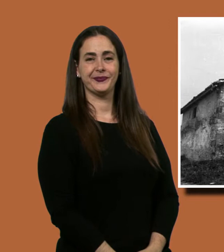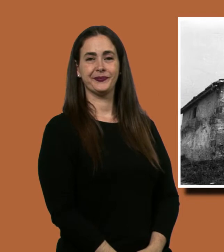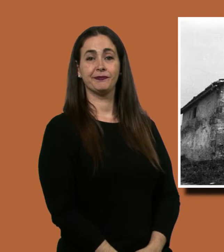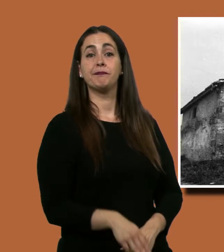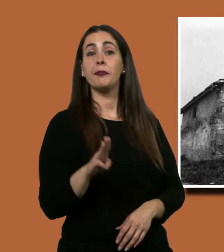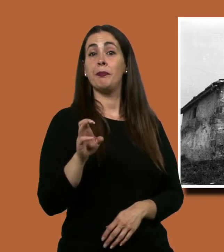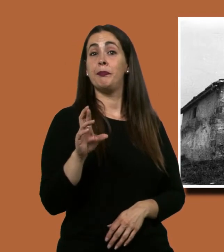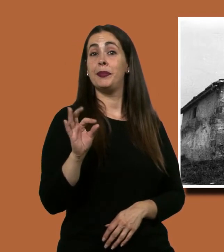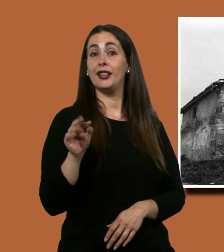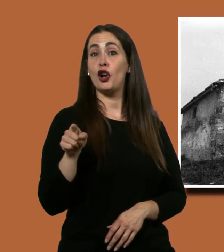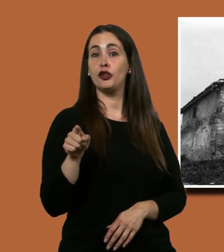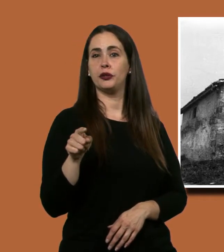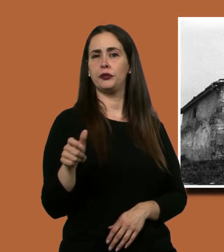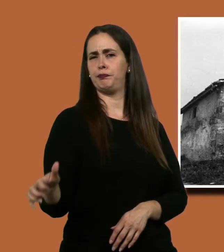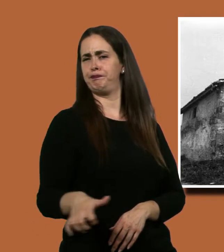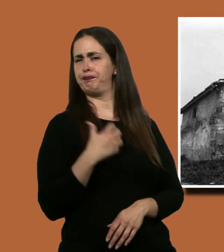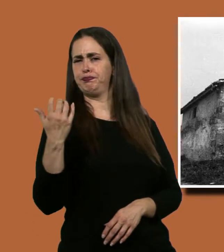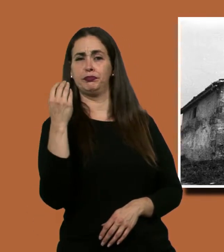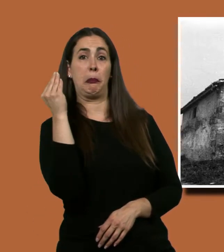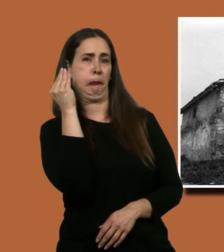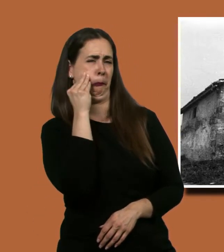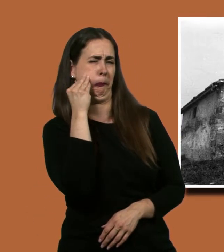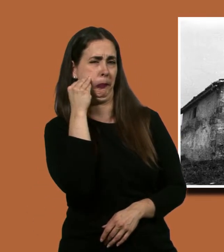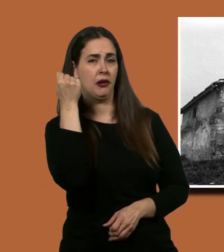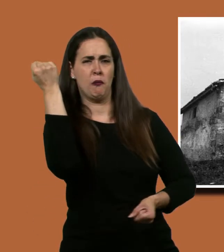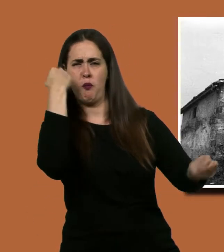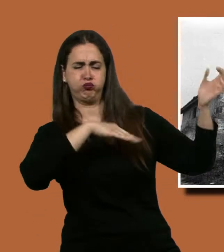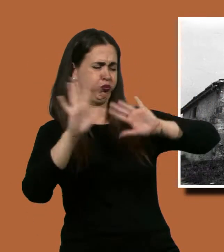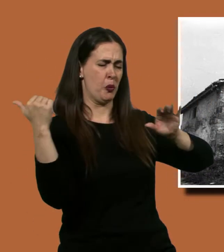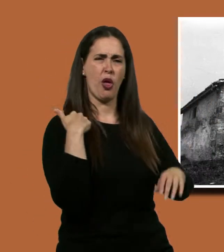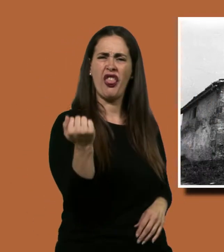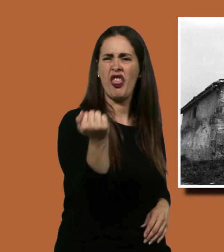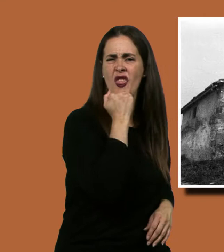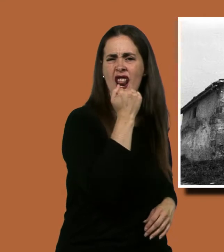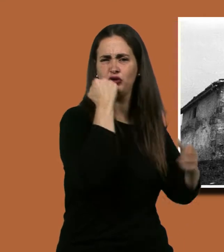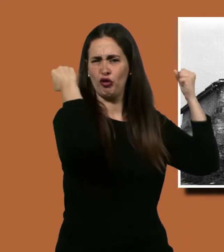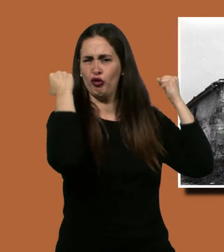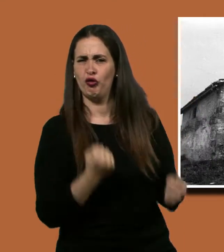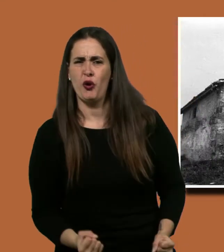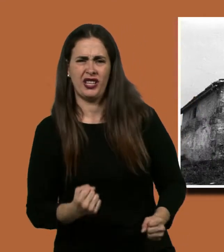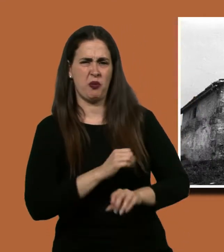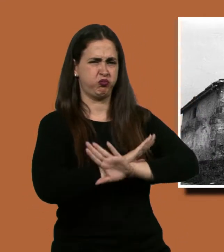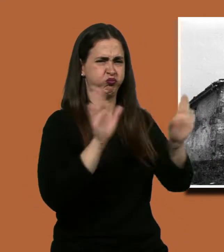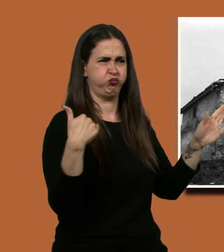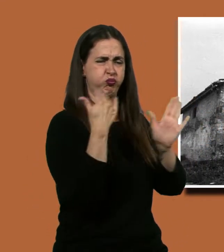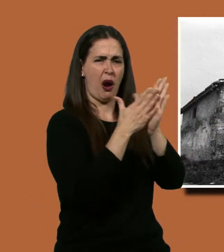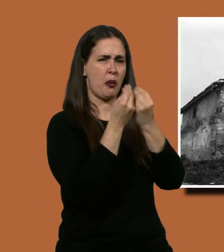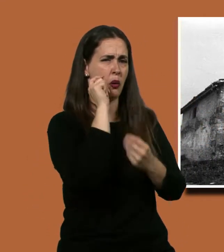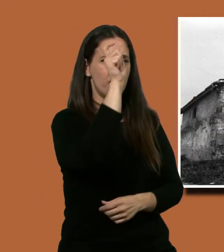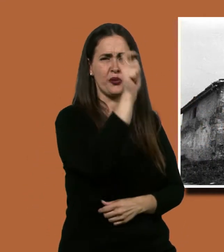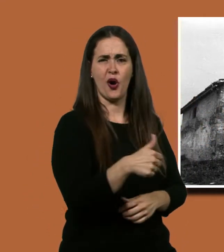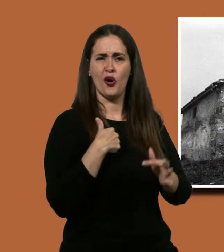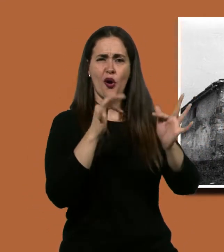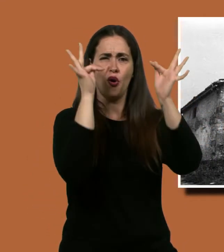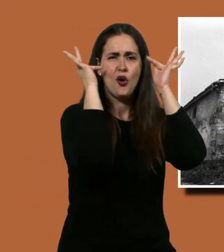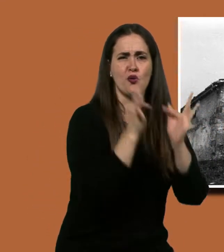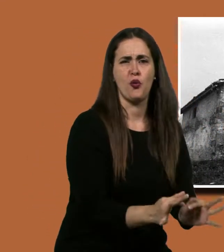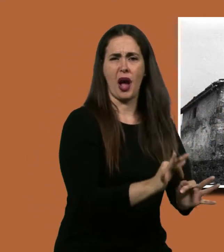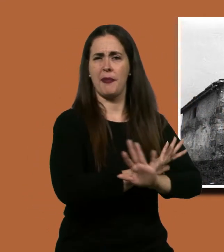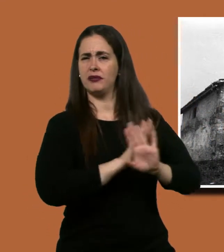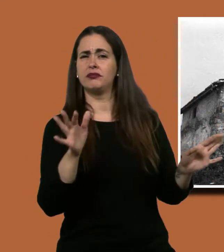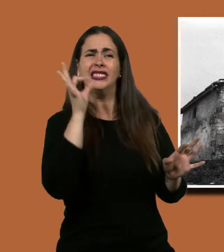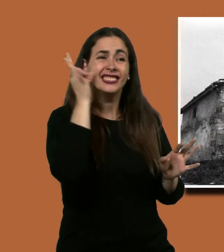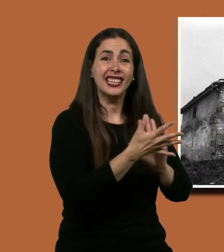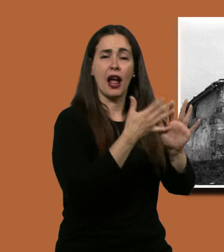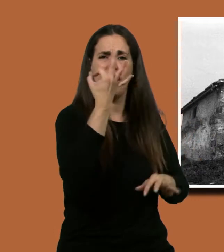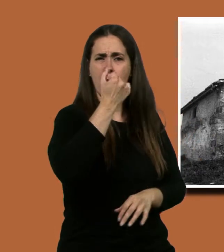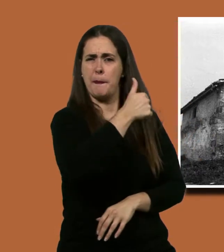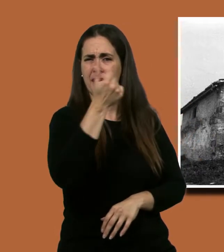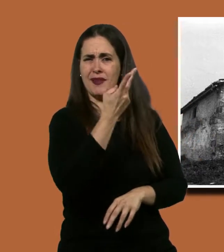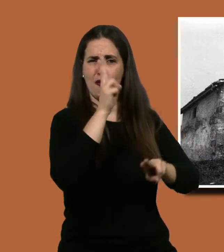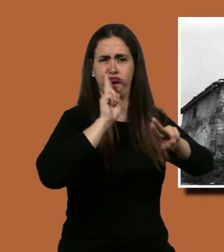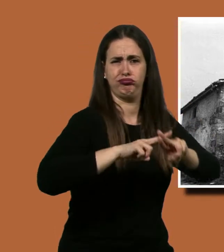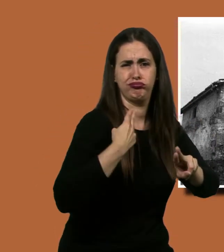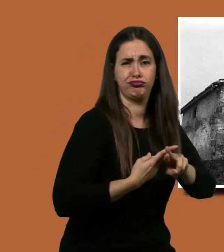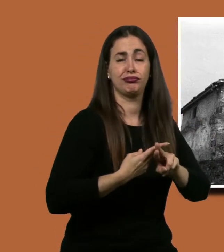En Perot fingeix un rampell de gelosia i afirma davant seu que no pensa tolerar que parli mai més amb ella,